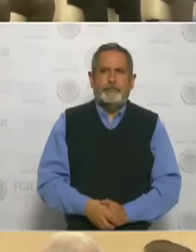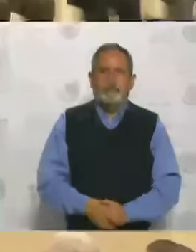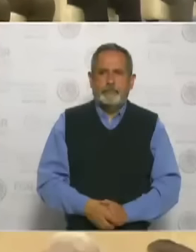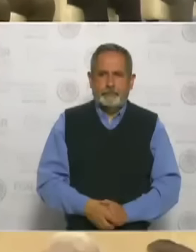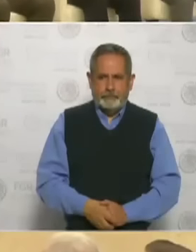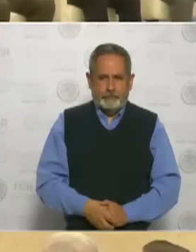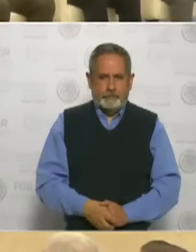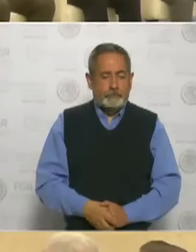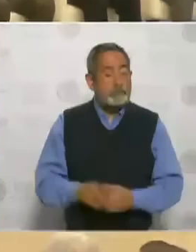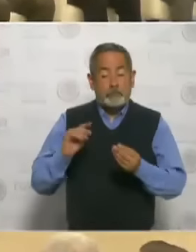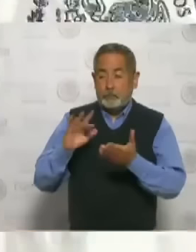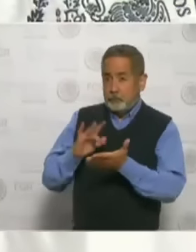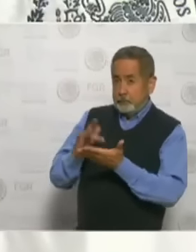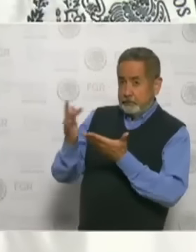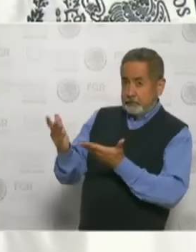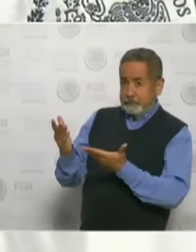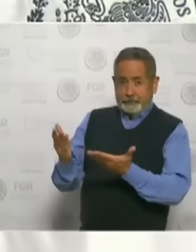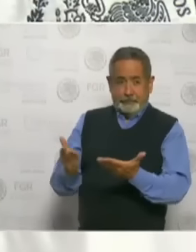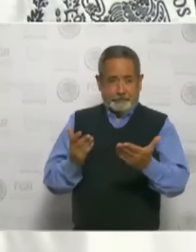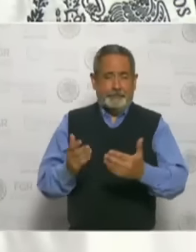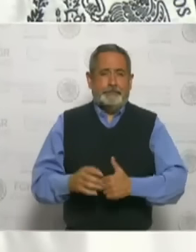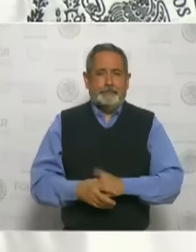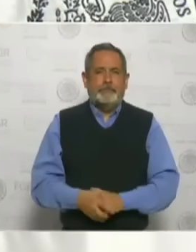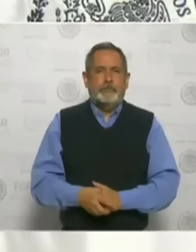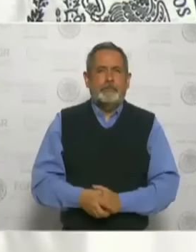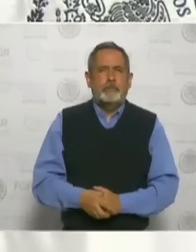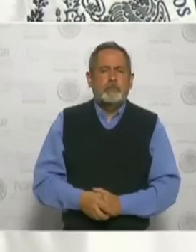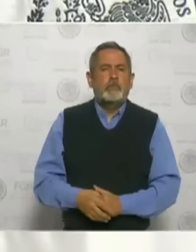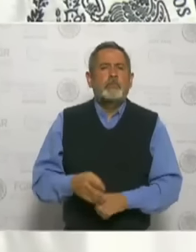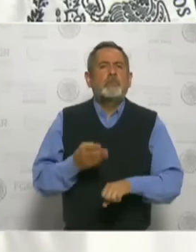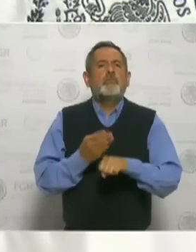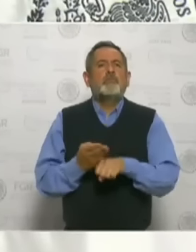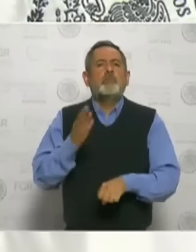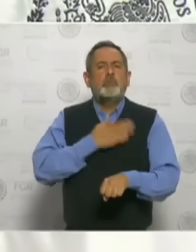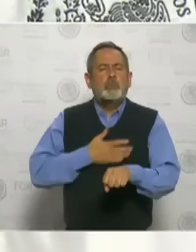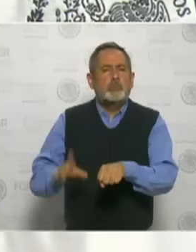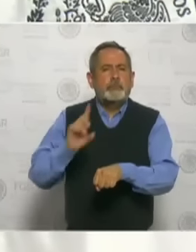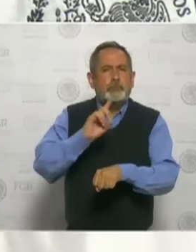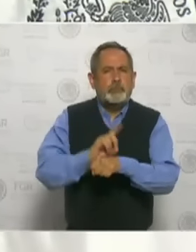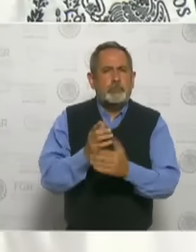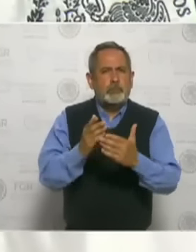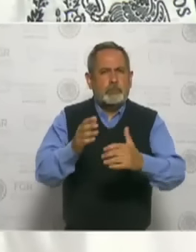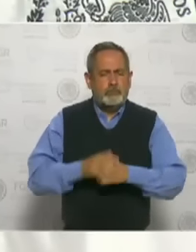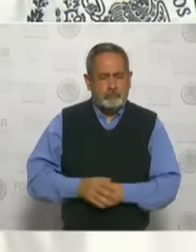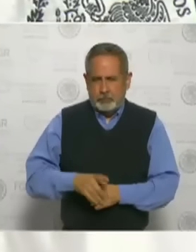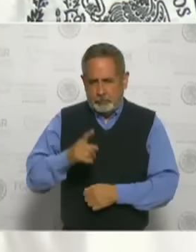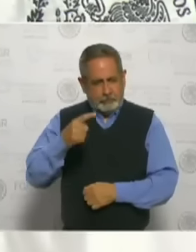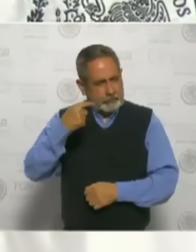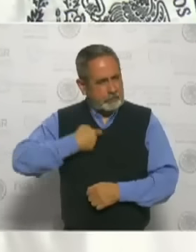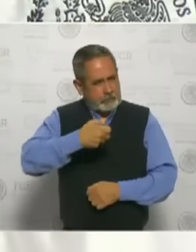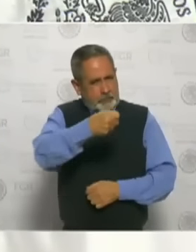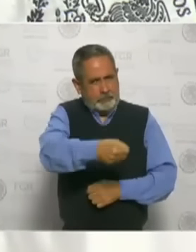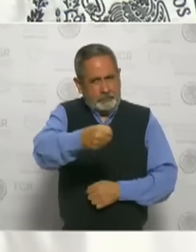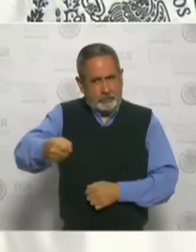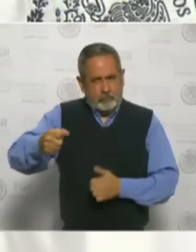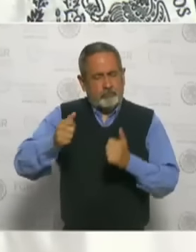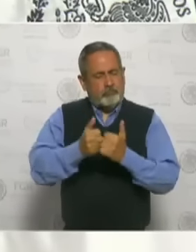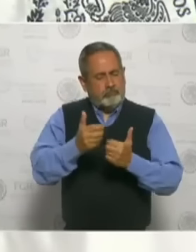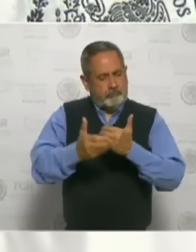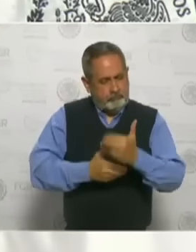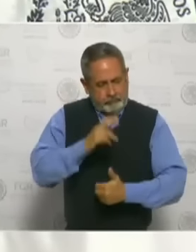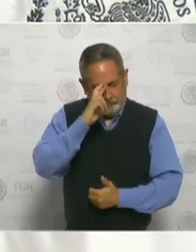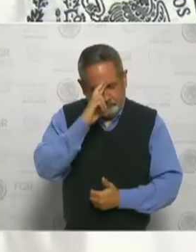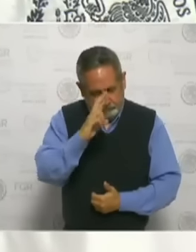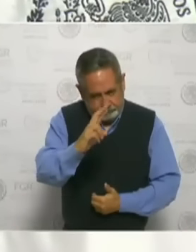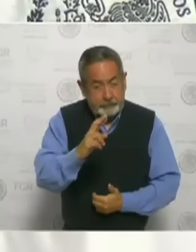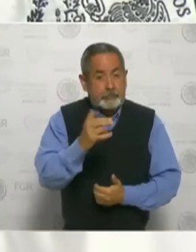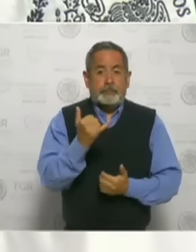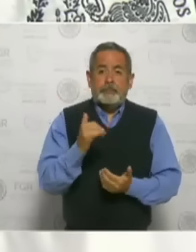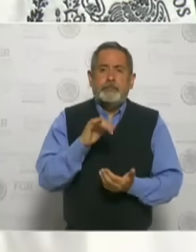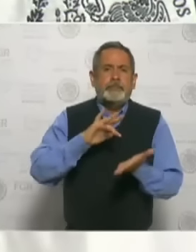Muchísimas gracias. Muy buenos días. Les saludo con respeto y agradezco a todas y